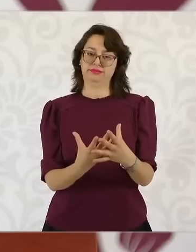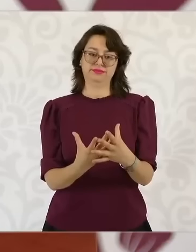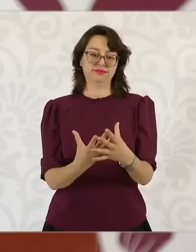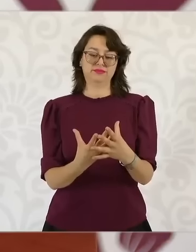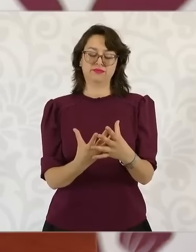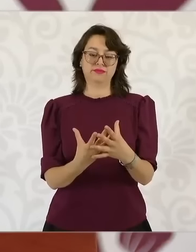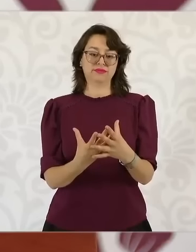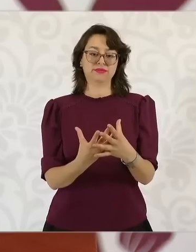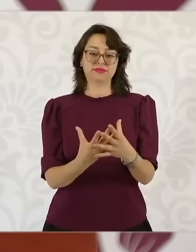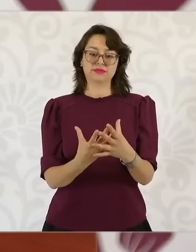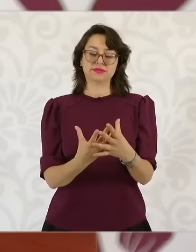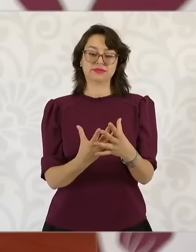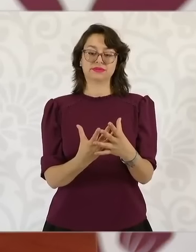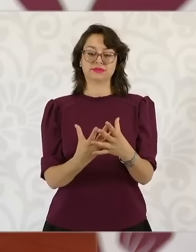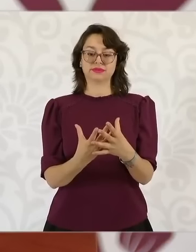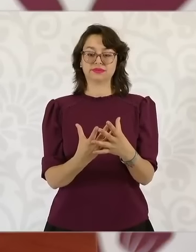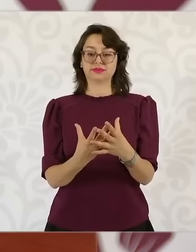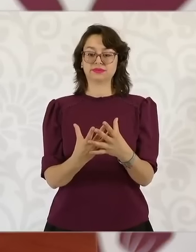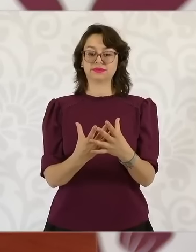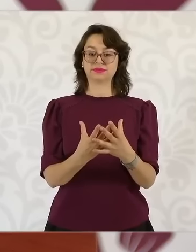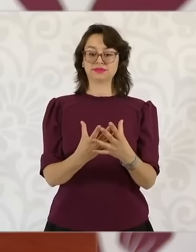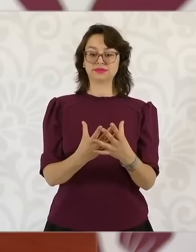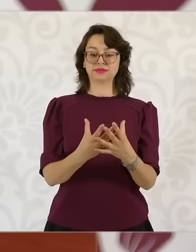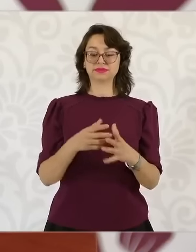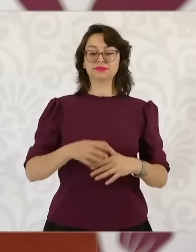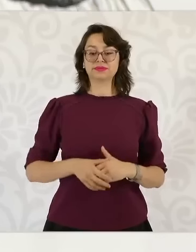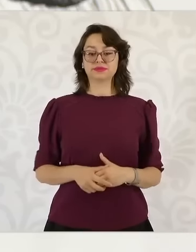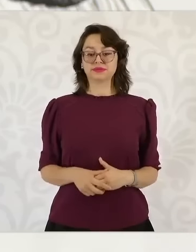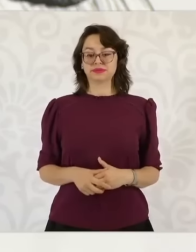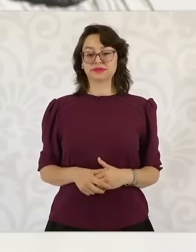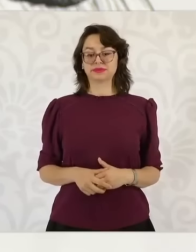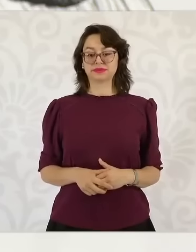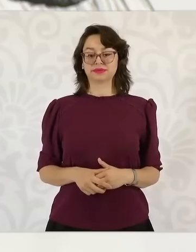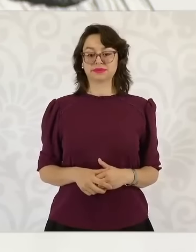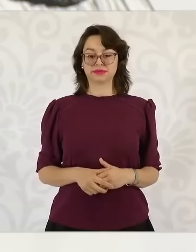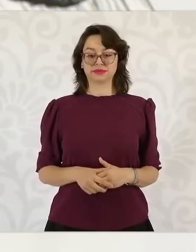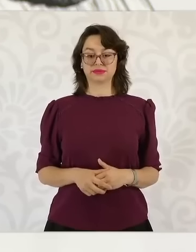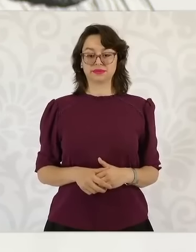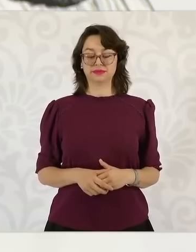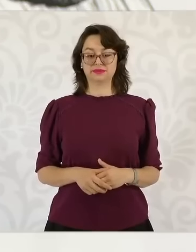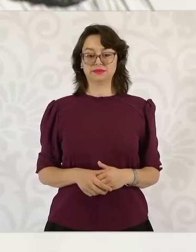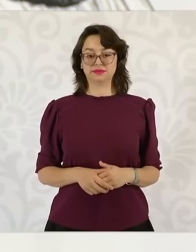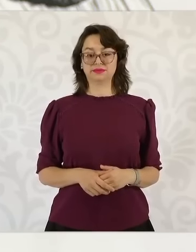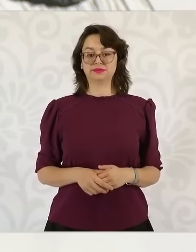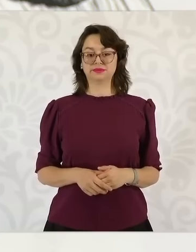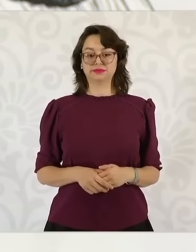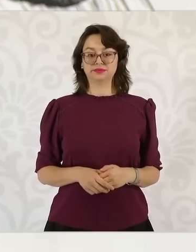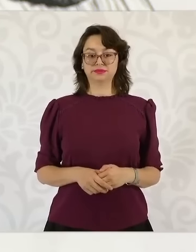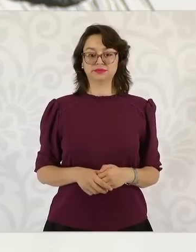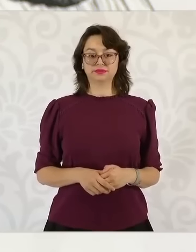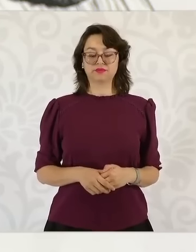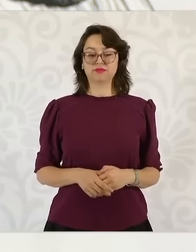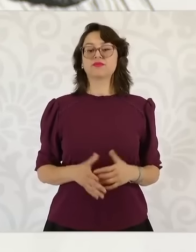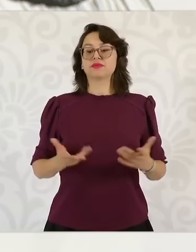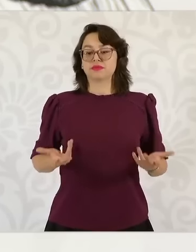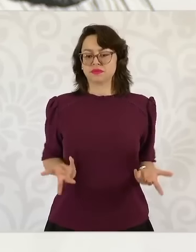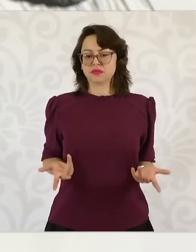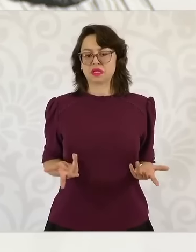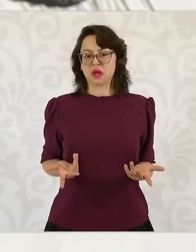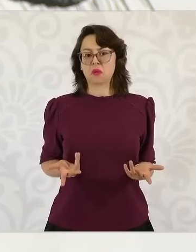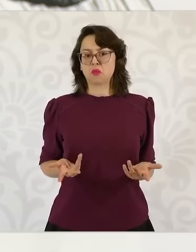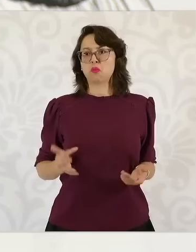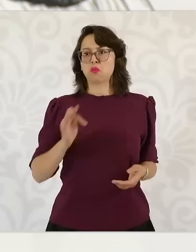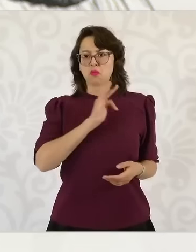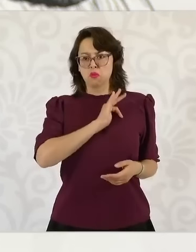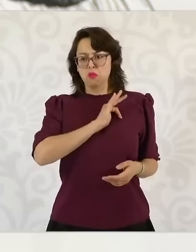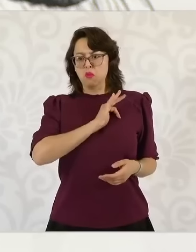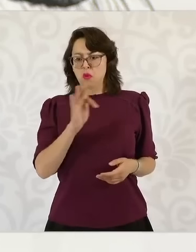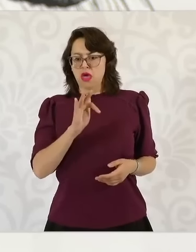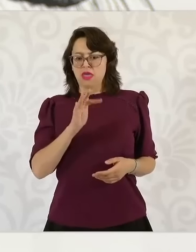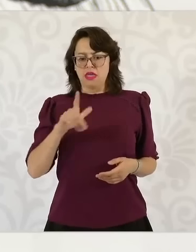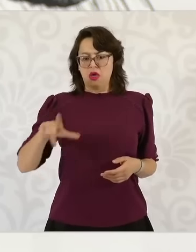eh pueden tener un vínculo con el movimiento de transformación o no pero ponen en alto el